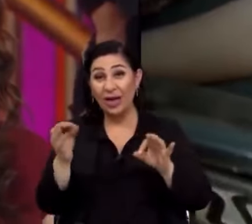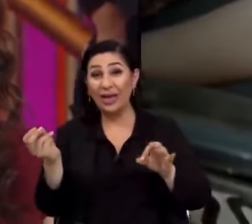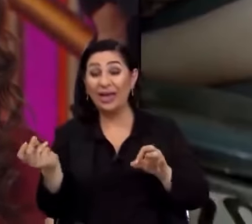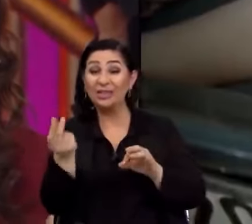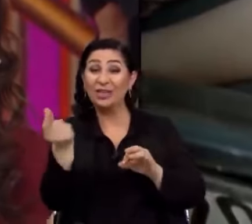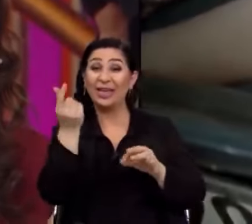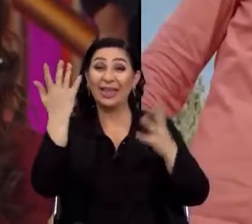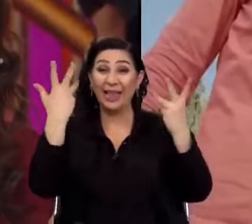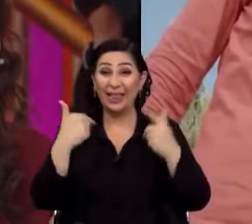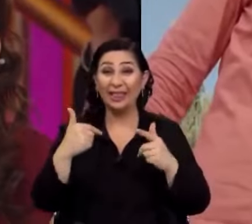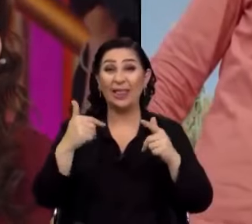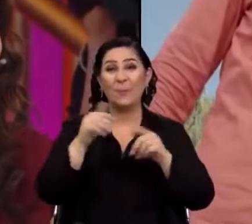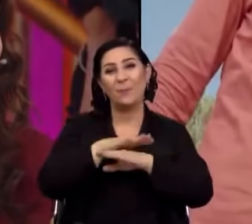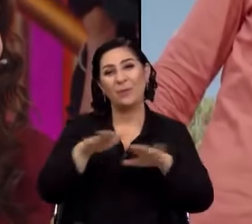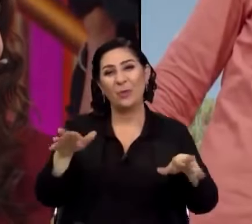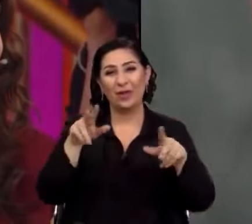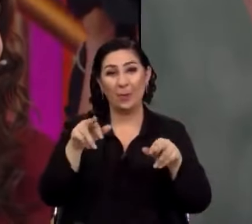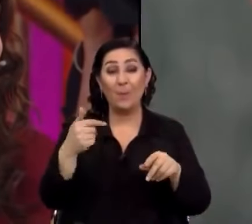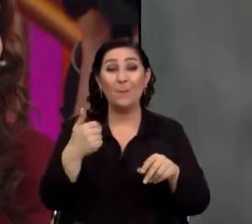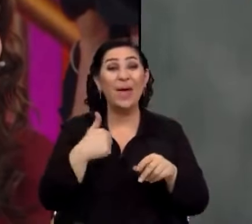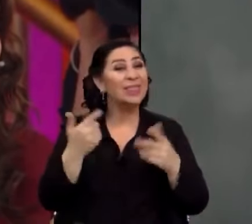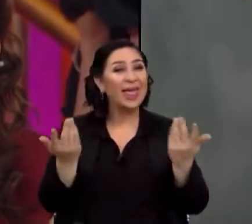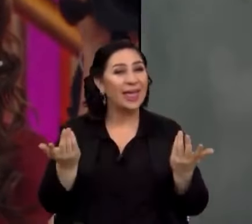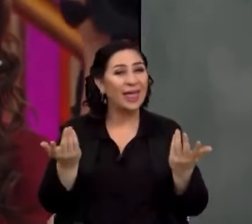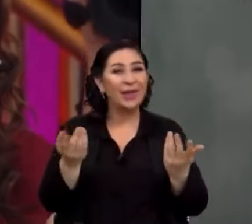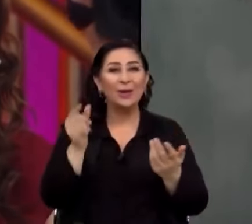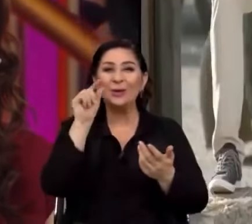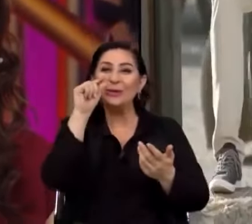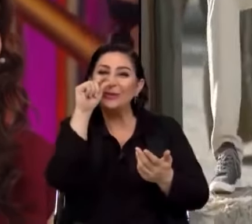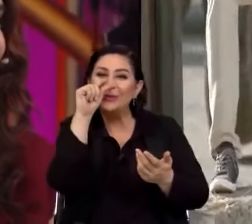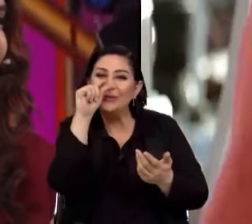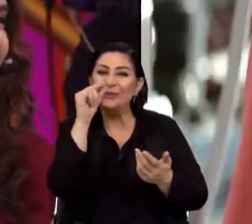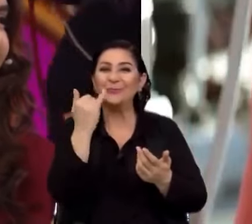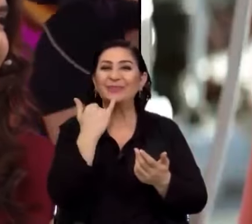saygı duruşu yaptık ben de işte küçük minik bir misafir oldum arkadaşlarım